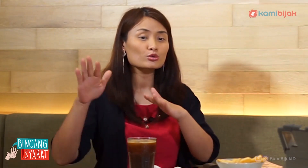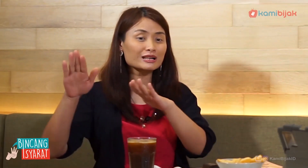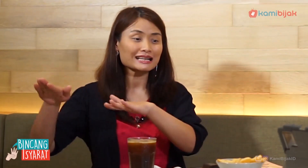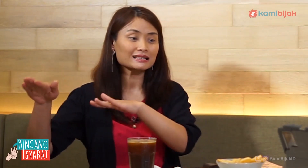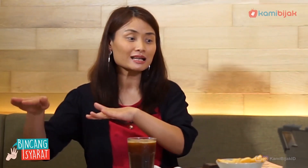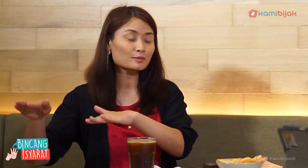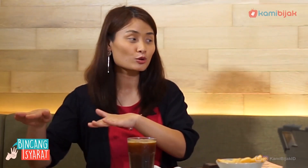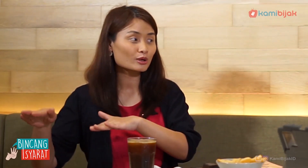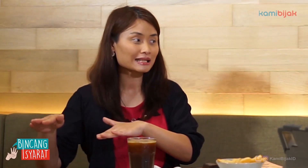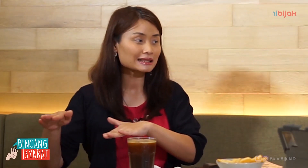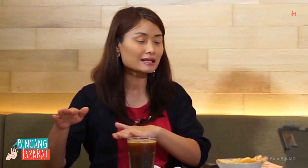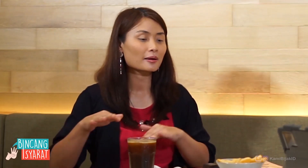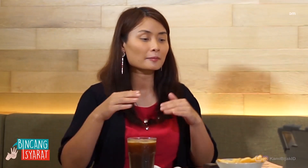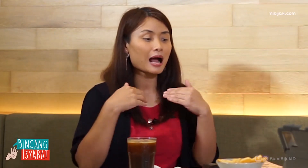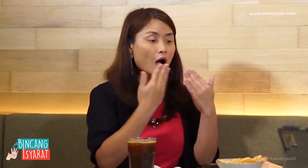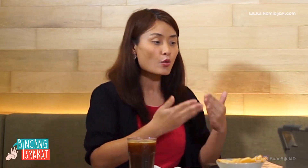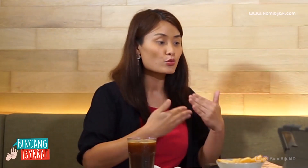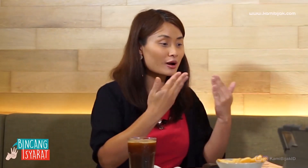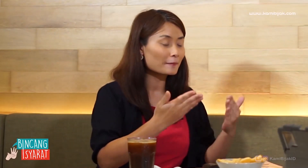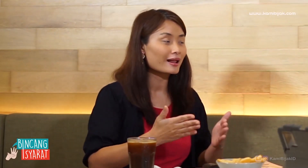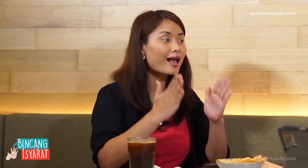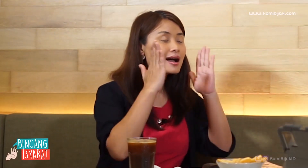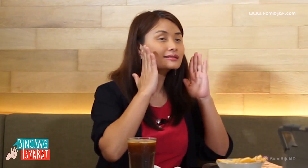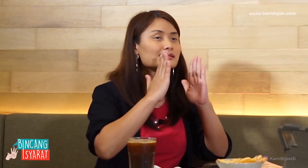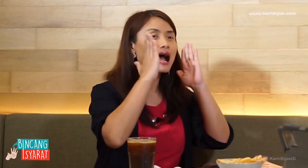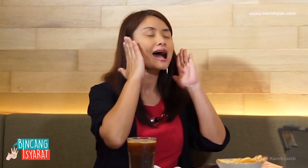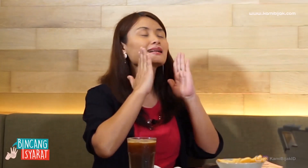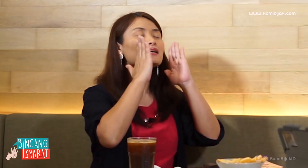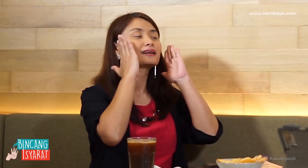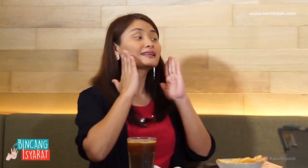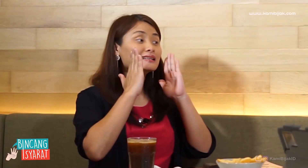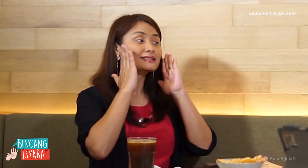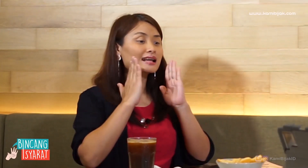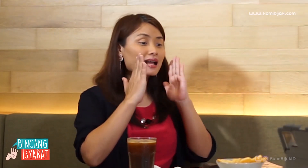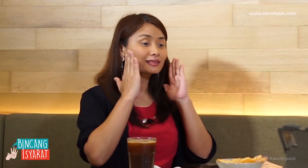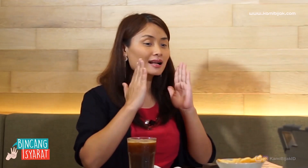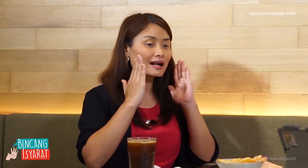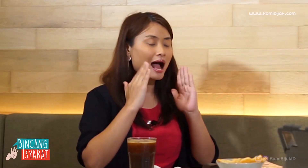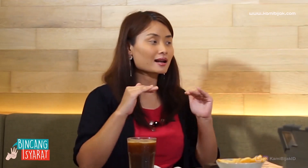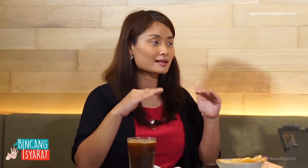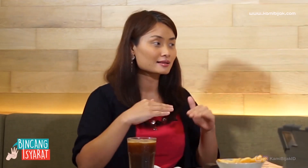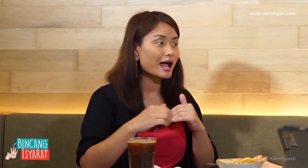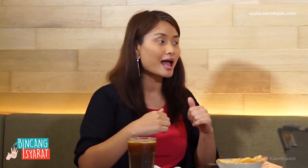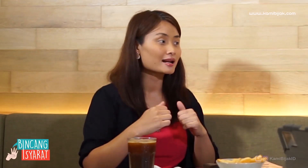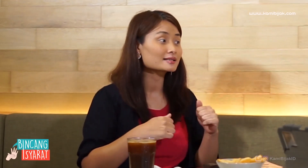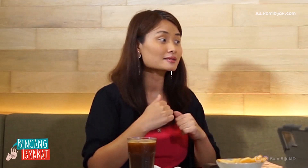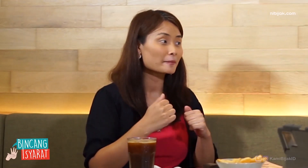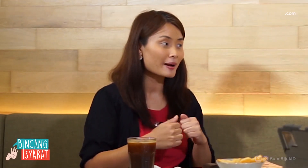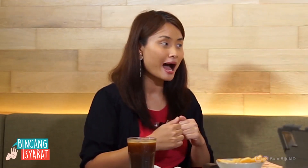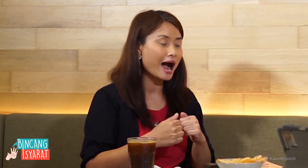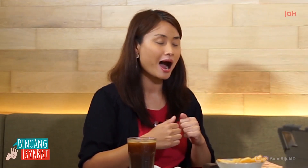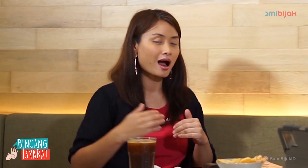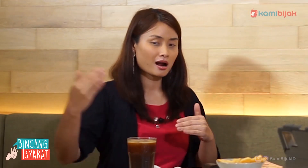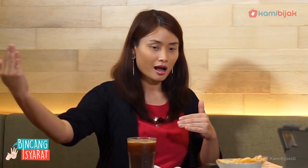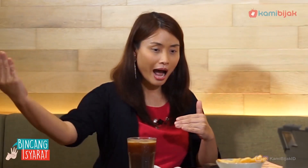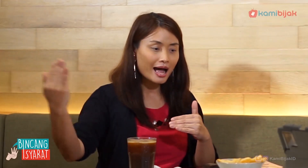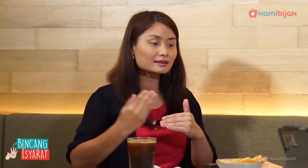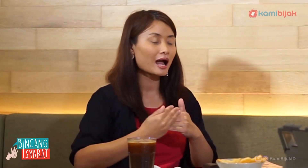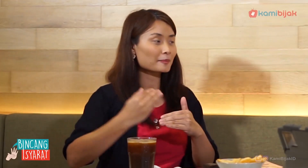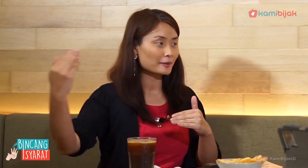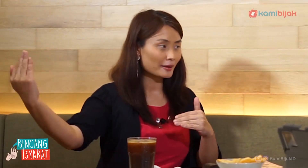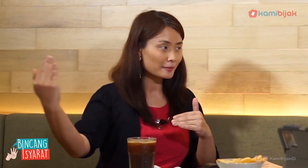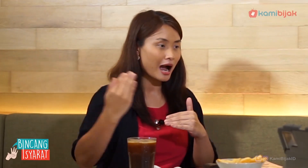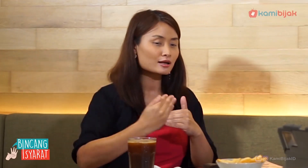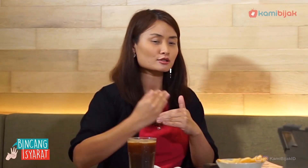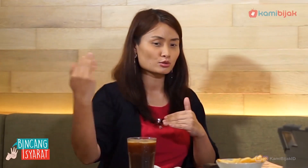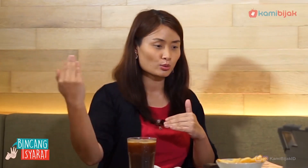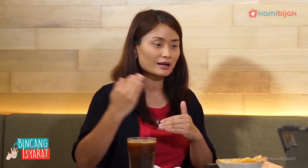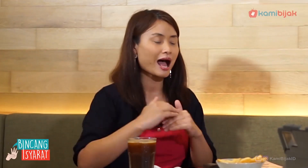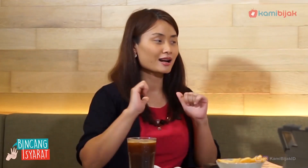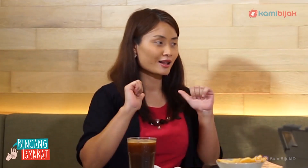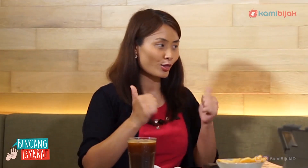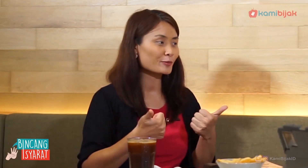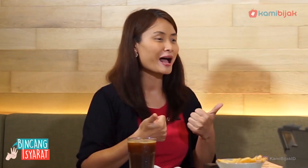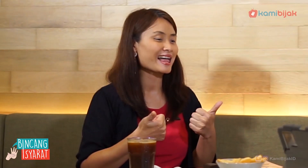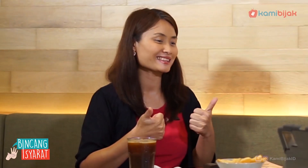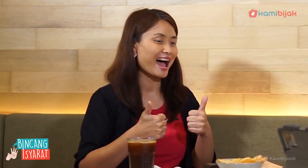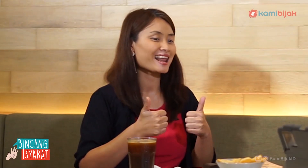Murid-murid mau belajar kecantikan dan spa ada pemasukan lumayan